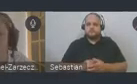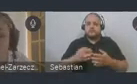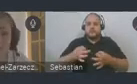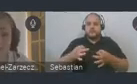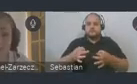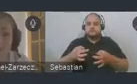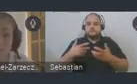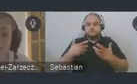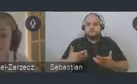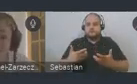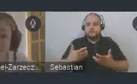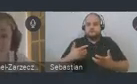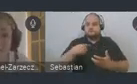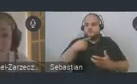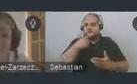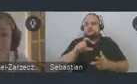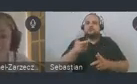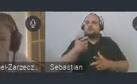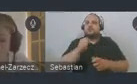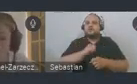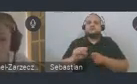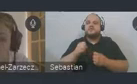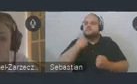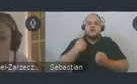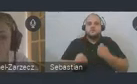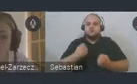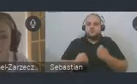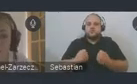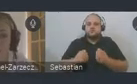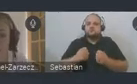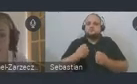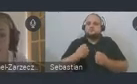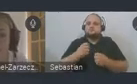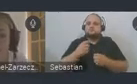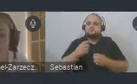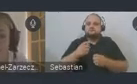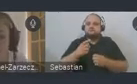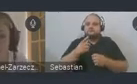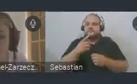więc teraz chciałabym was zapytać, co jest najtrudniejsze w prowadzeniu takich zajęć